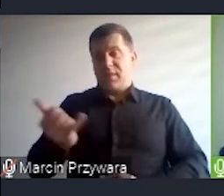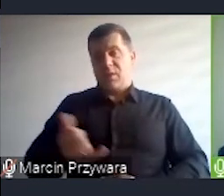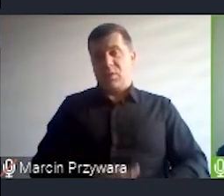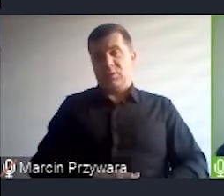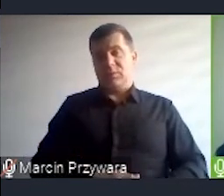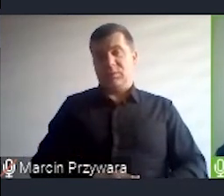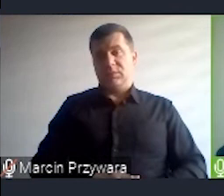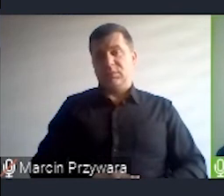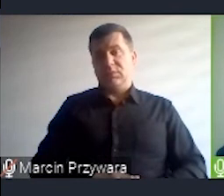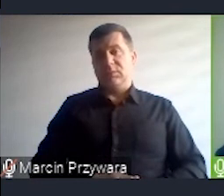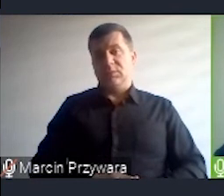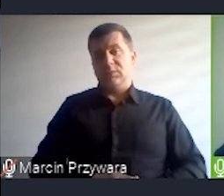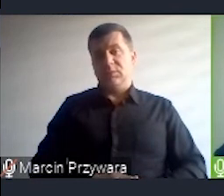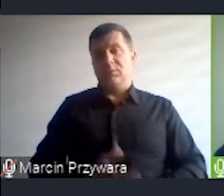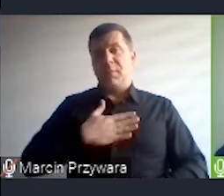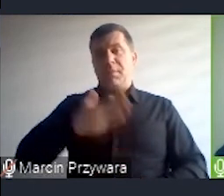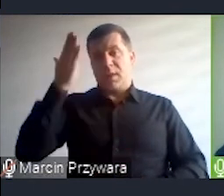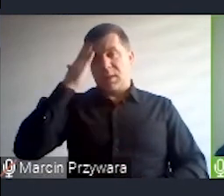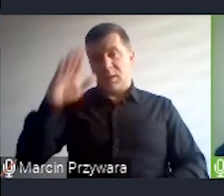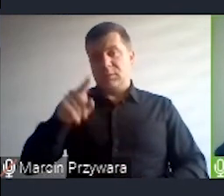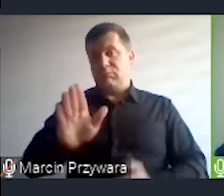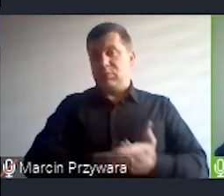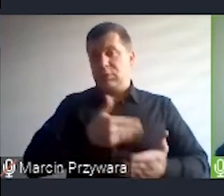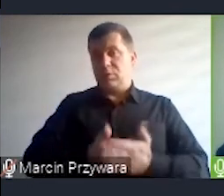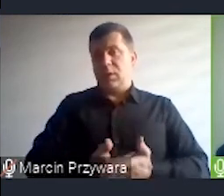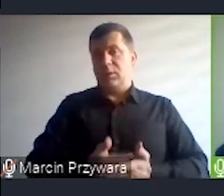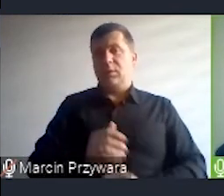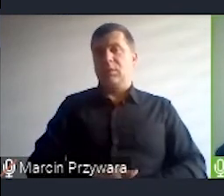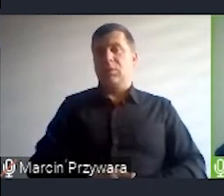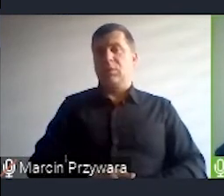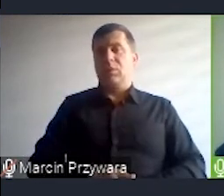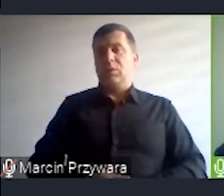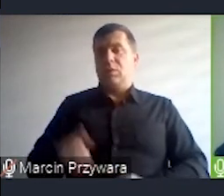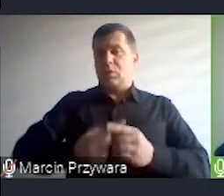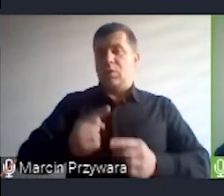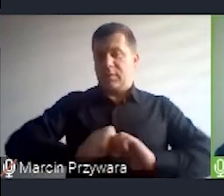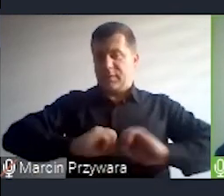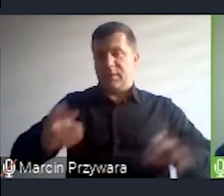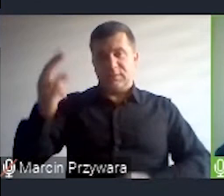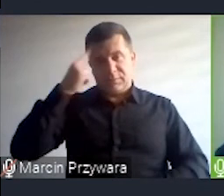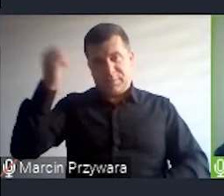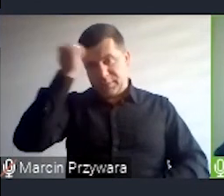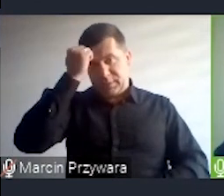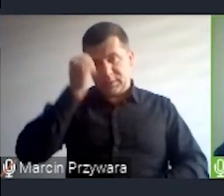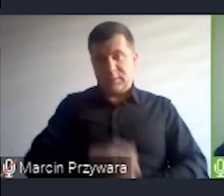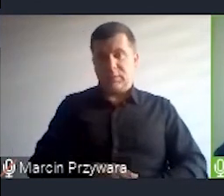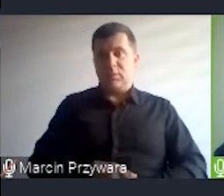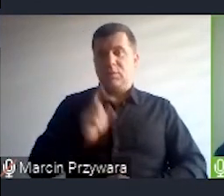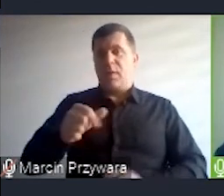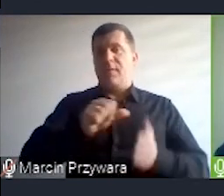Mam nadzieję, że na tym przykładzie Państwo zapamiętacie to wyłączenie.